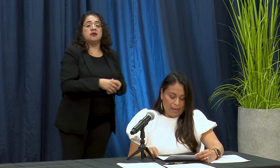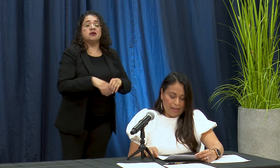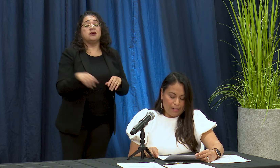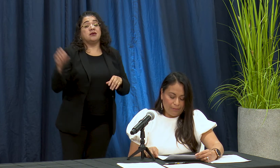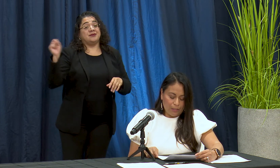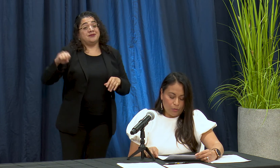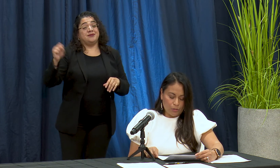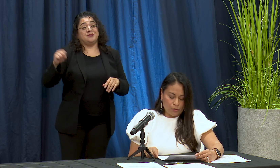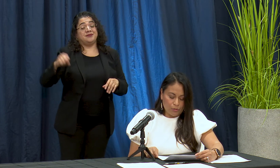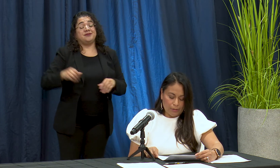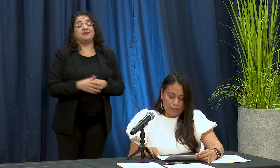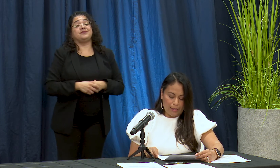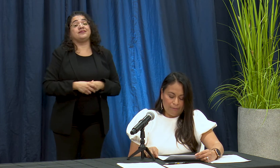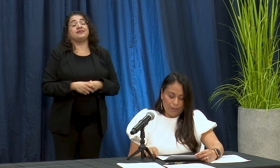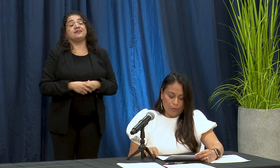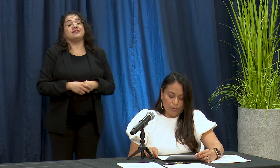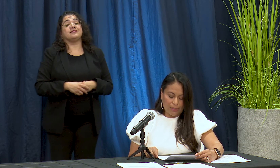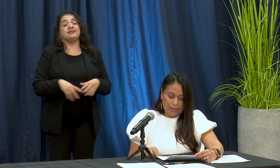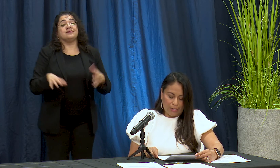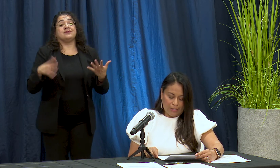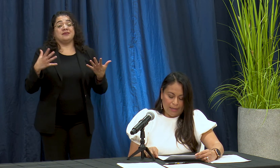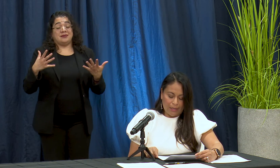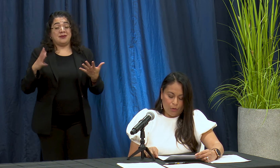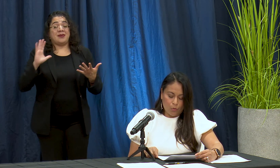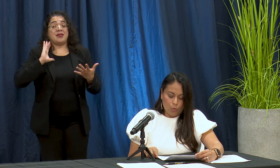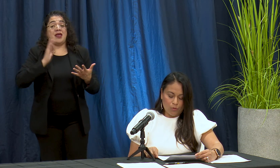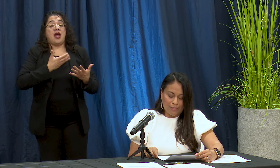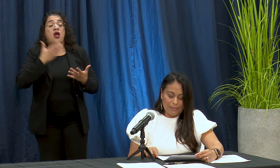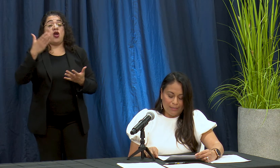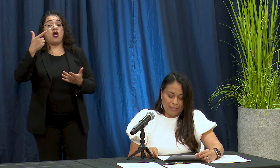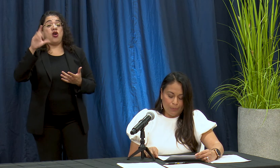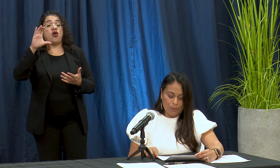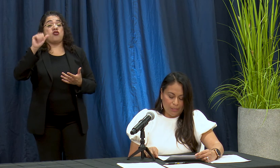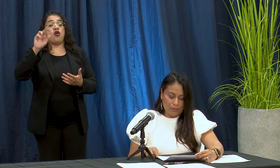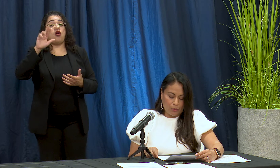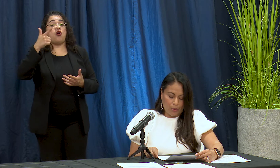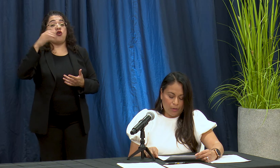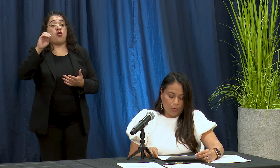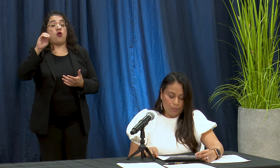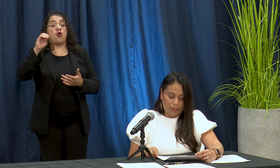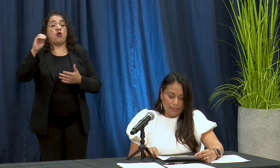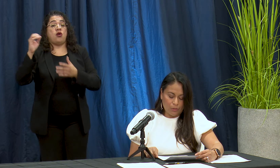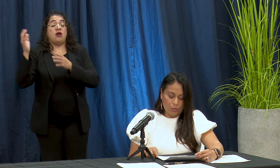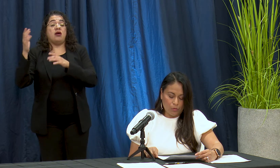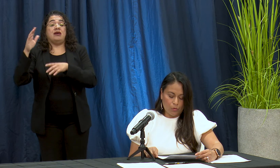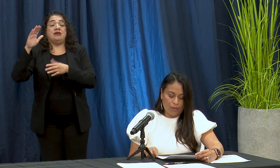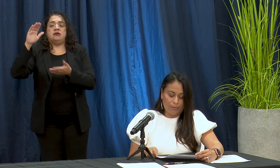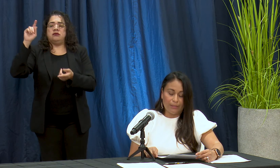abril nuestros en Dios que era un Dec siete por ciento en comparison con Abril